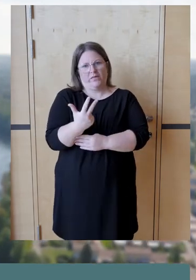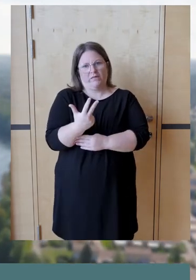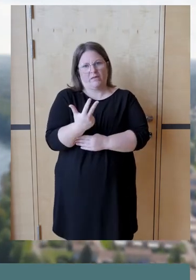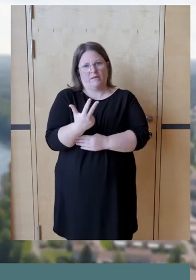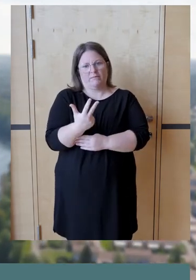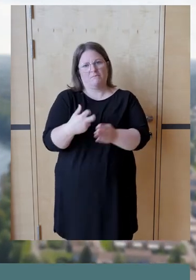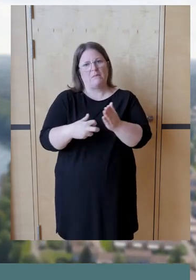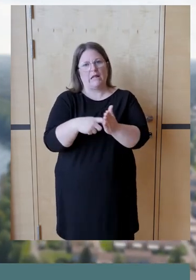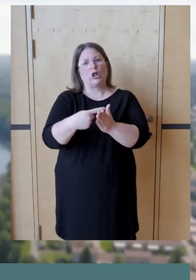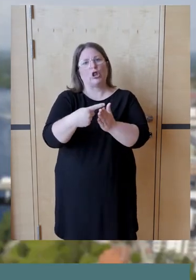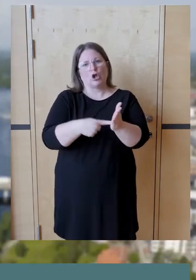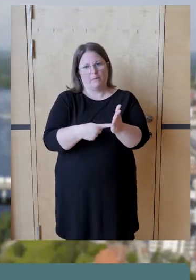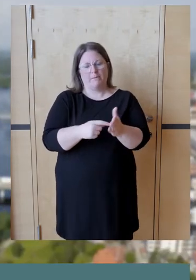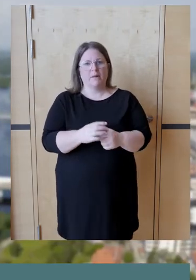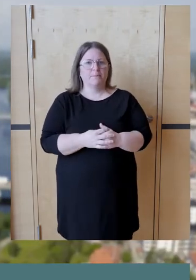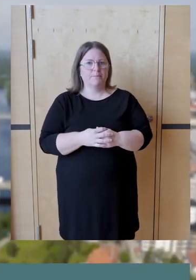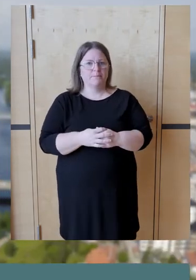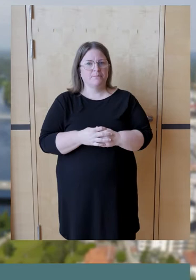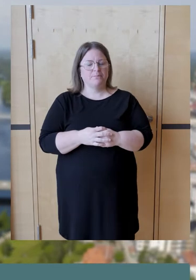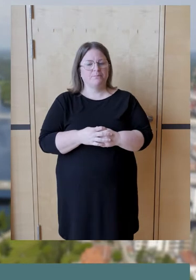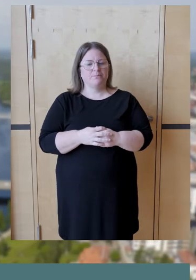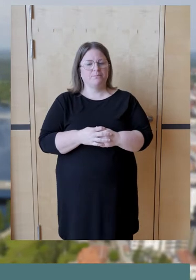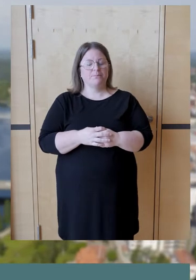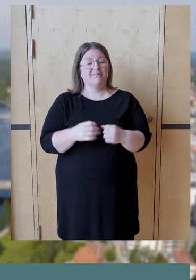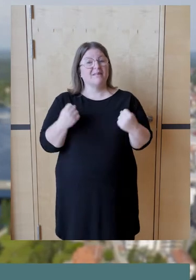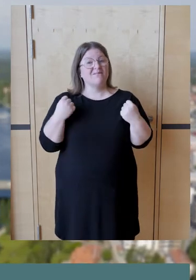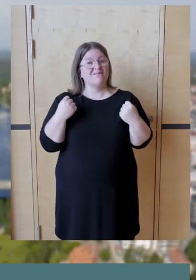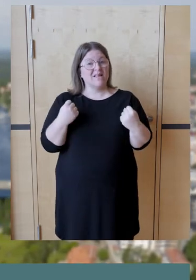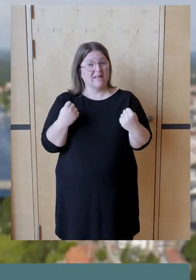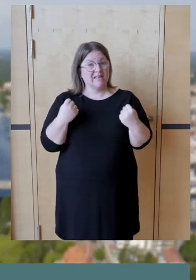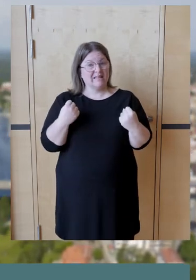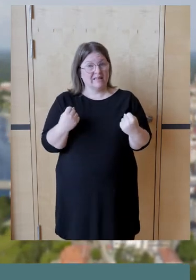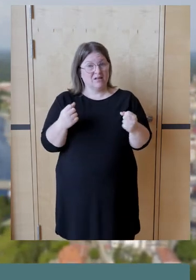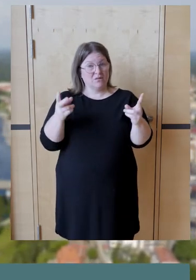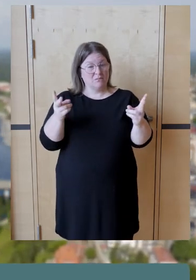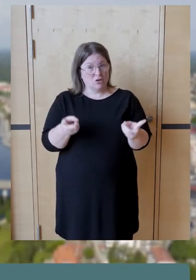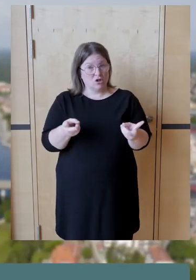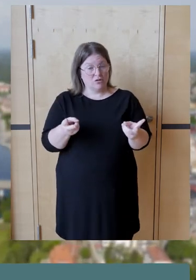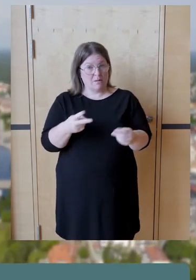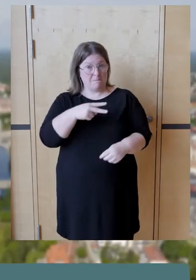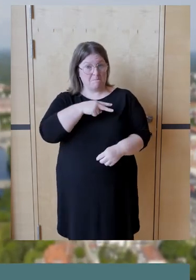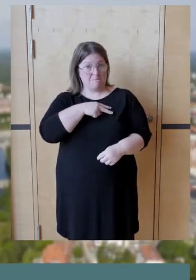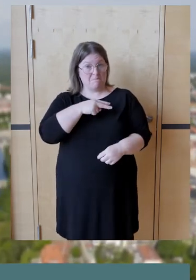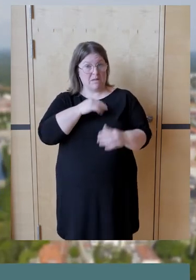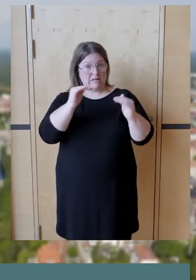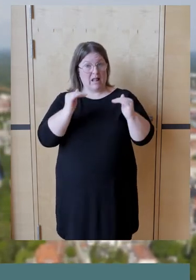Sen är det också viktigt att de har ett lägre pris för Starta biljetter